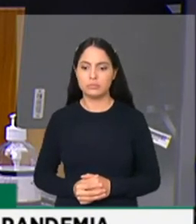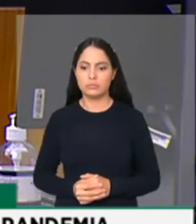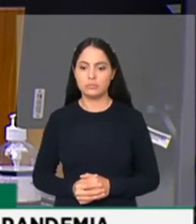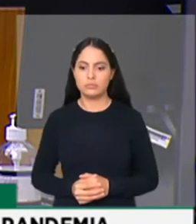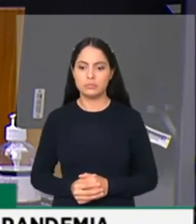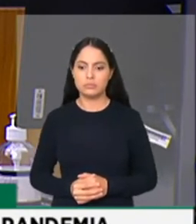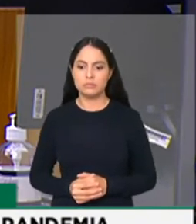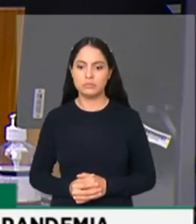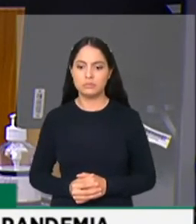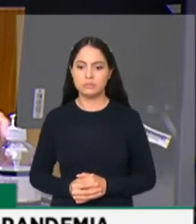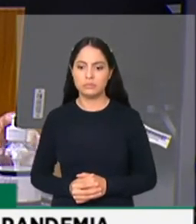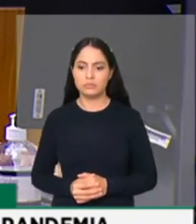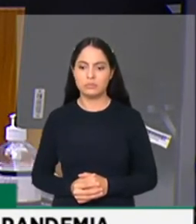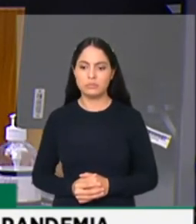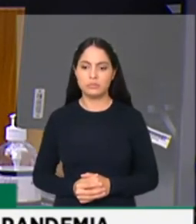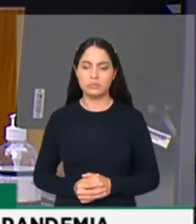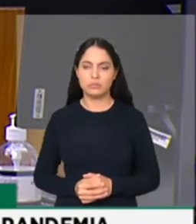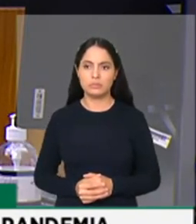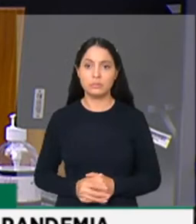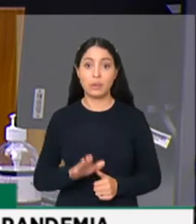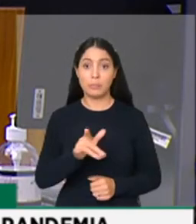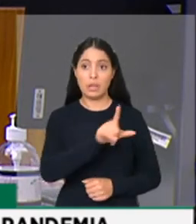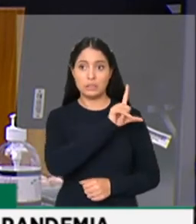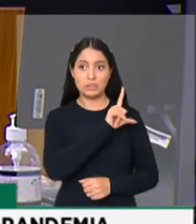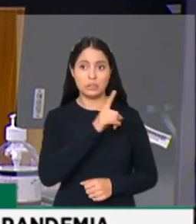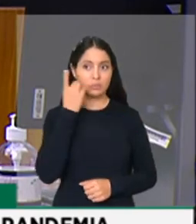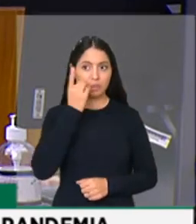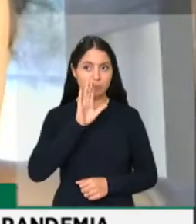MINUTO, SÓ , POR FAVOR. -- [DEPUTADA]: ANTES DO DEPUTADO JORGE SOLLA, RAPIDINHO, DEPUTADO, NO